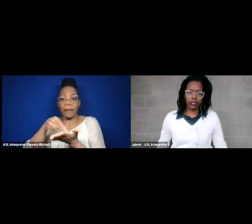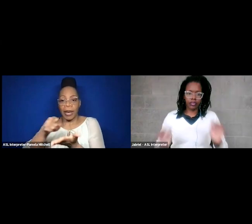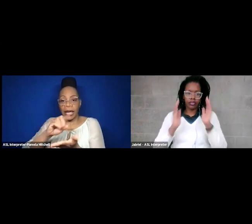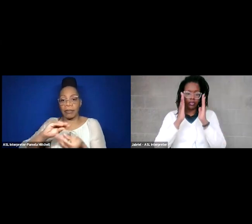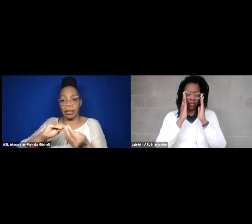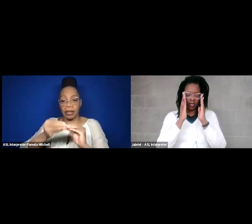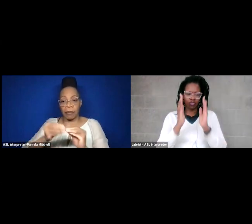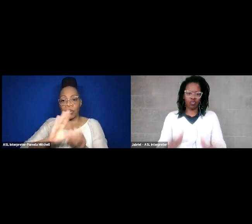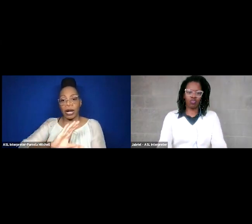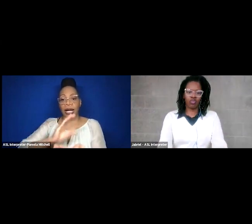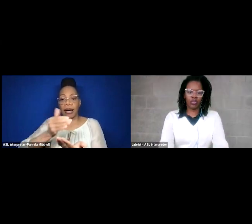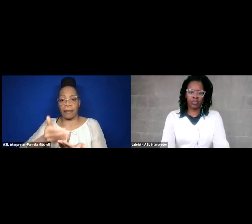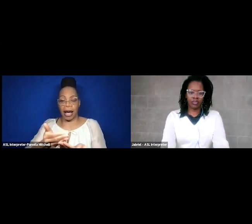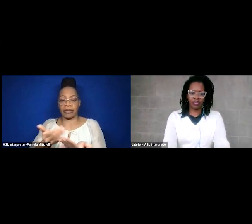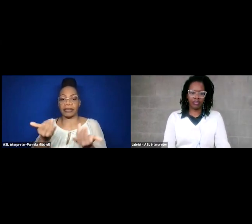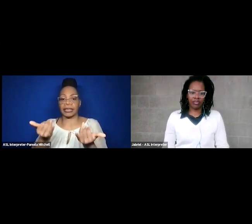Voy a continuar con la diapositiva número 23.